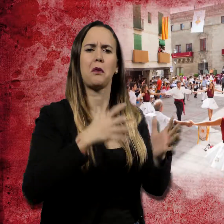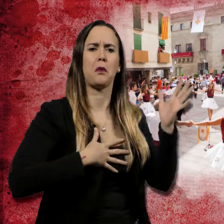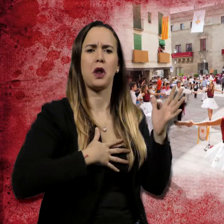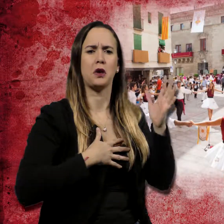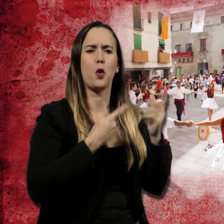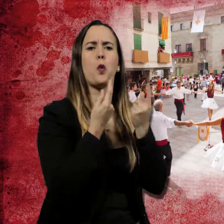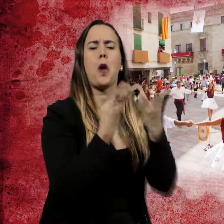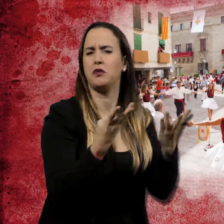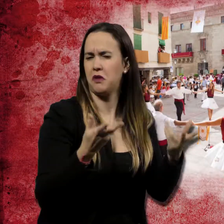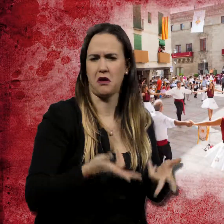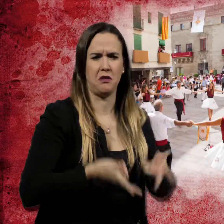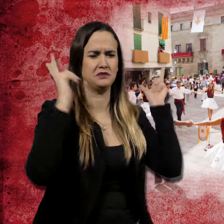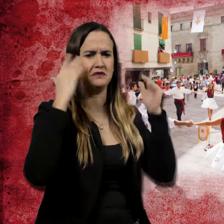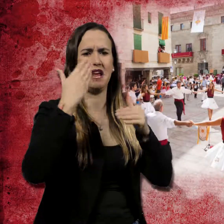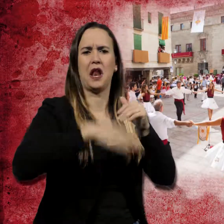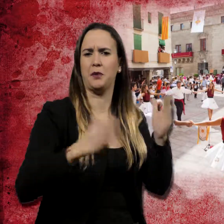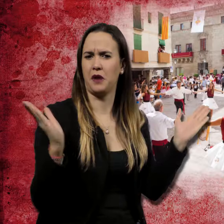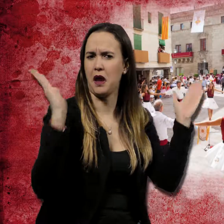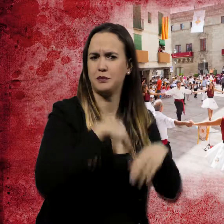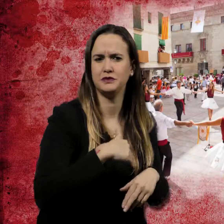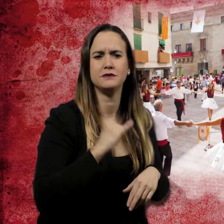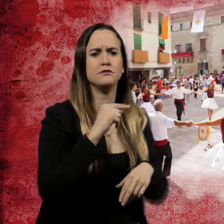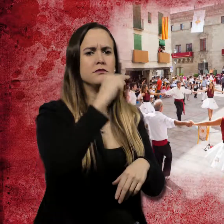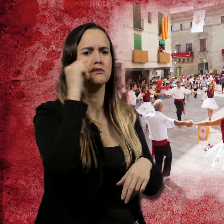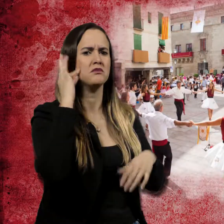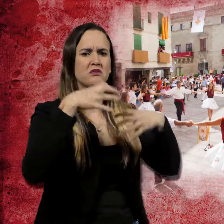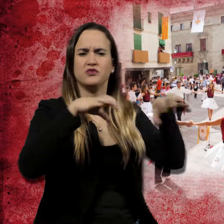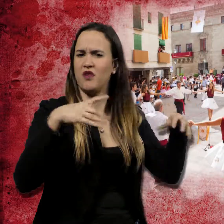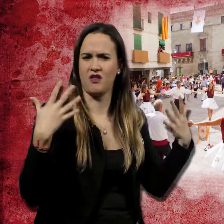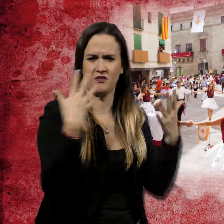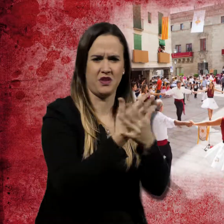amb un nombre indeterminat de balladors d'ambdós sexes.